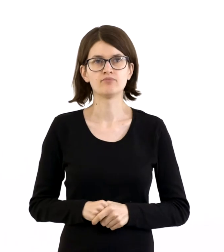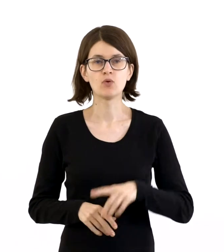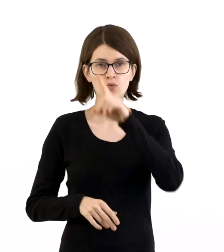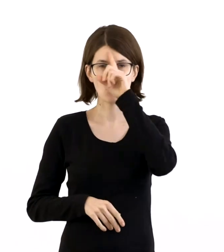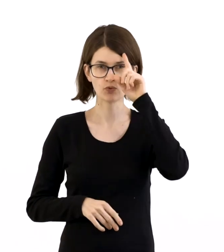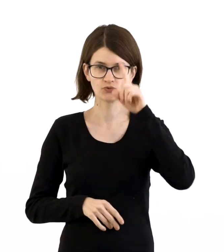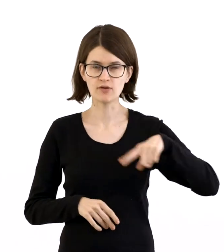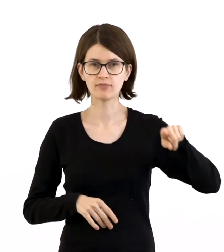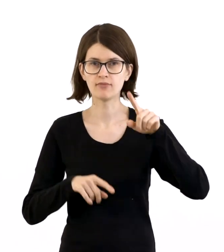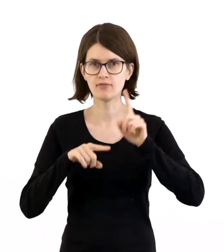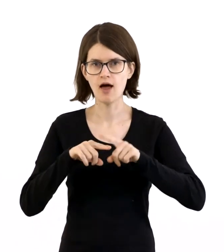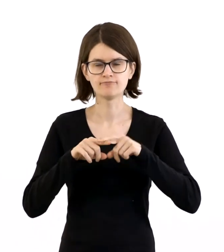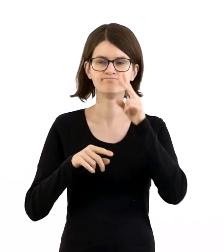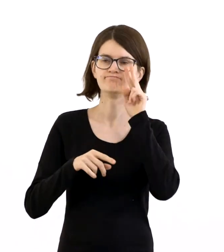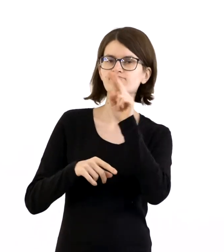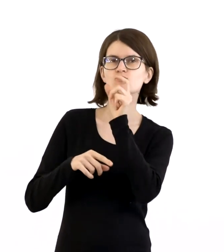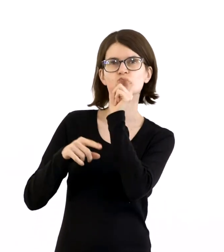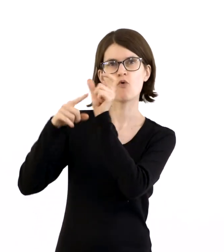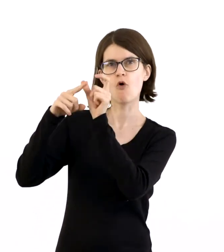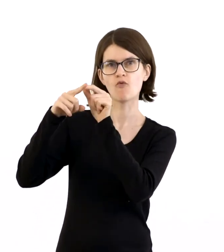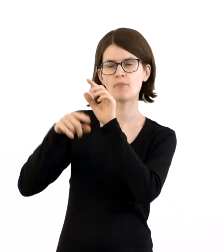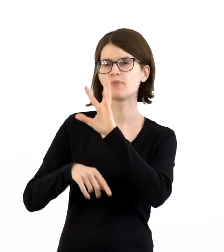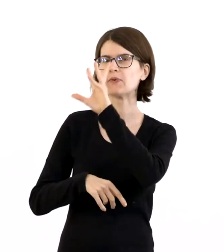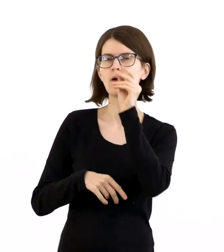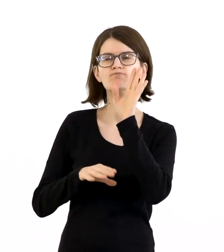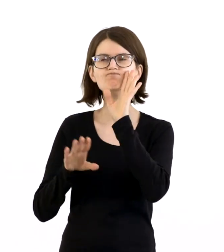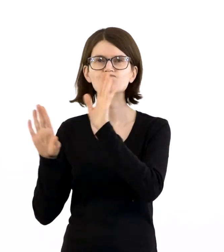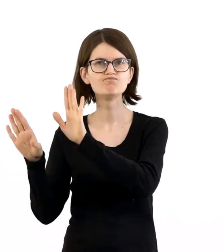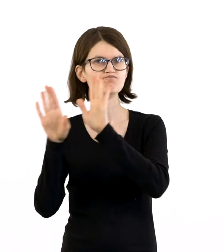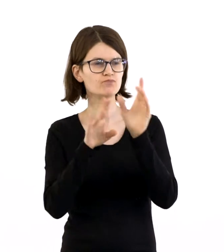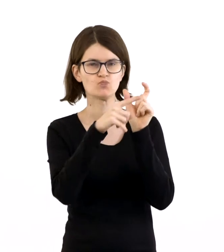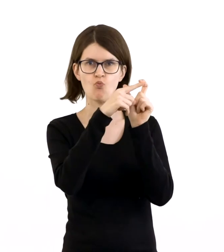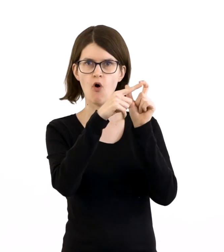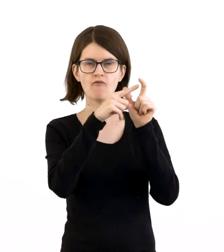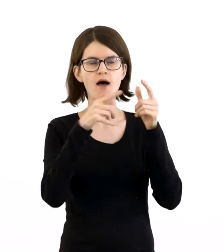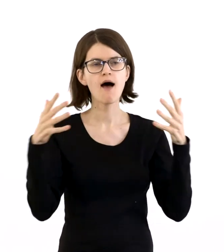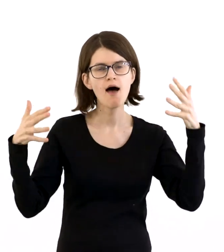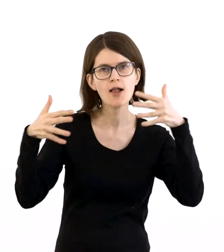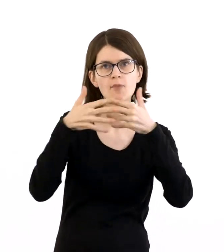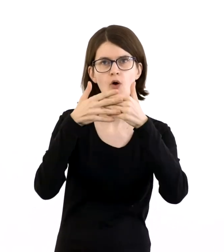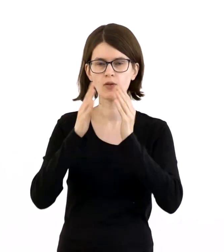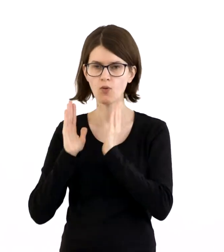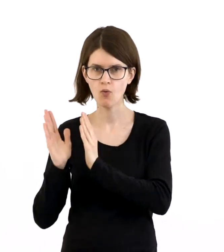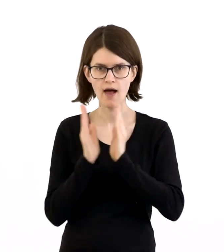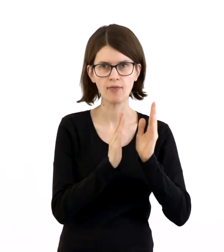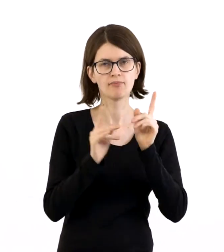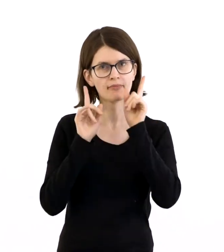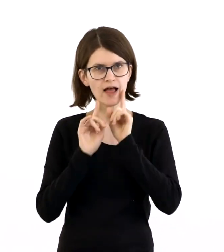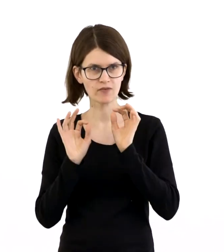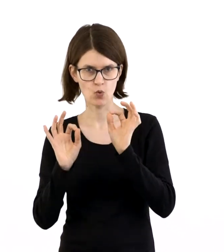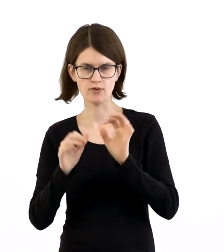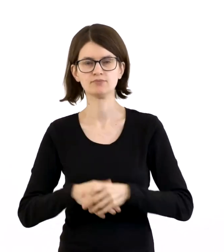Piękno dla Greków było synonimem harmonii, ładu czy prawidłowości.